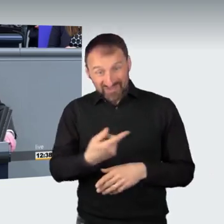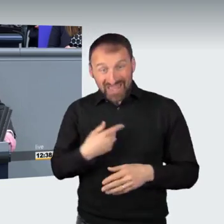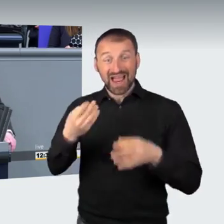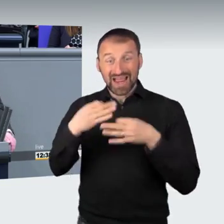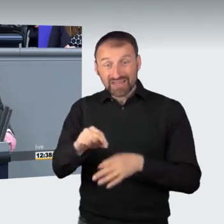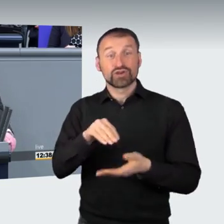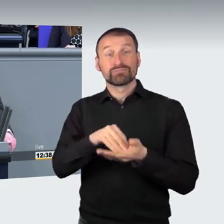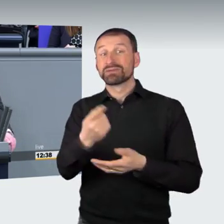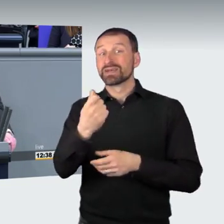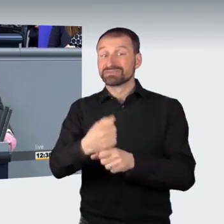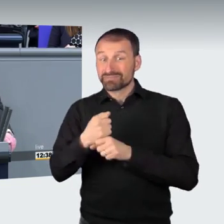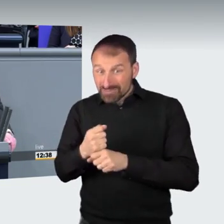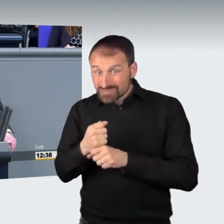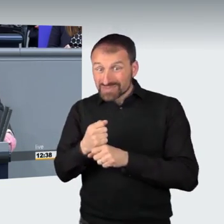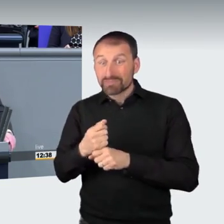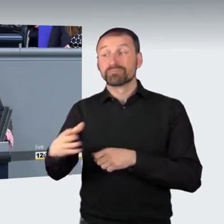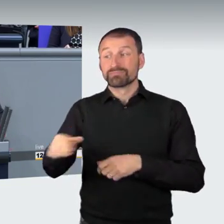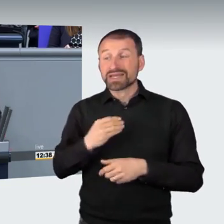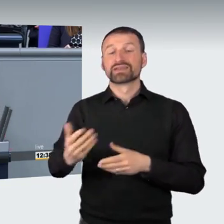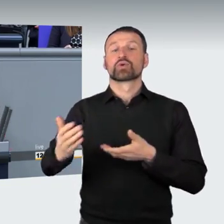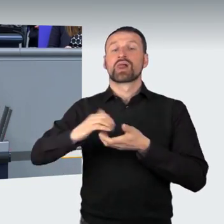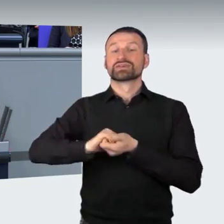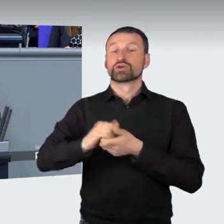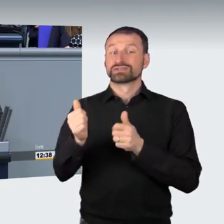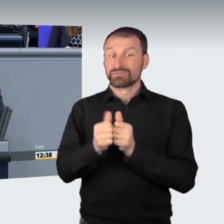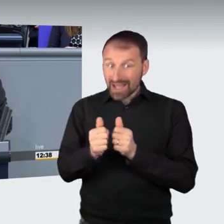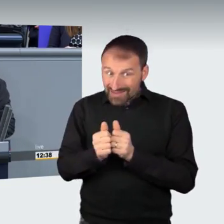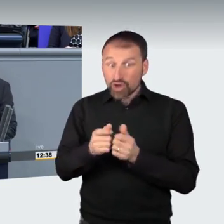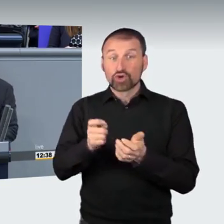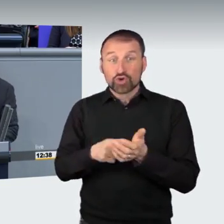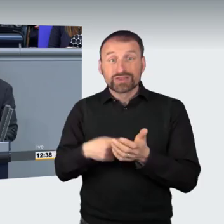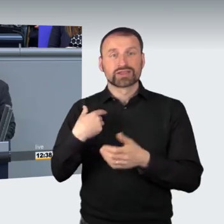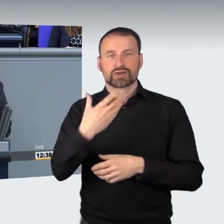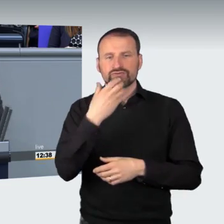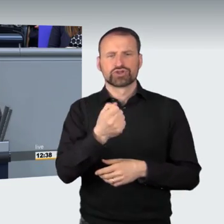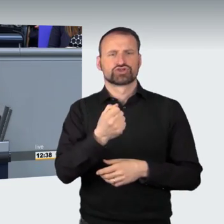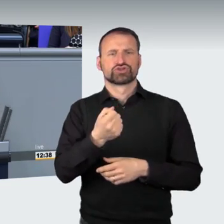auf den Mietwohnungsmärkten zu begegnen. Und ja, wir wollen verhindern,